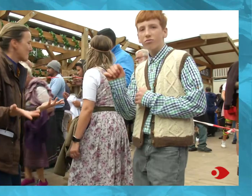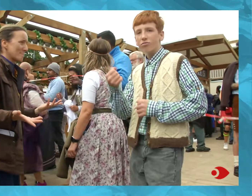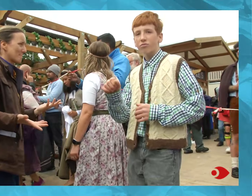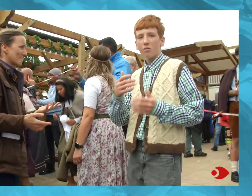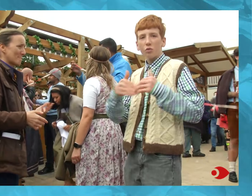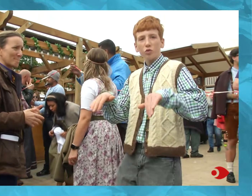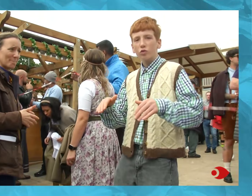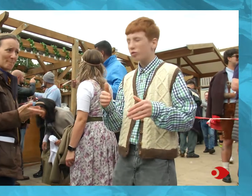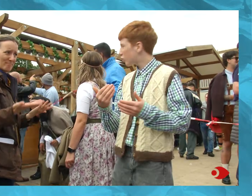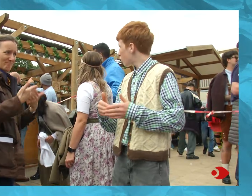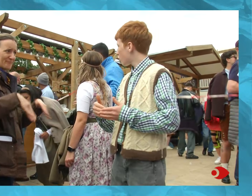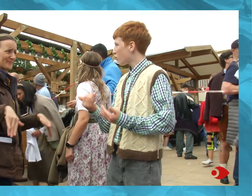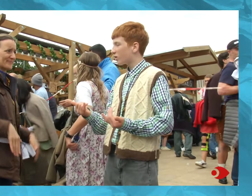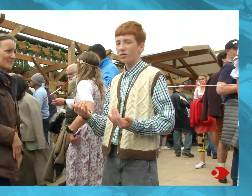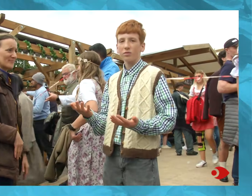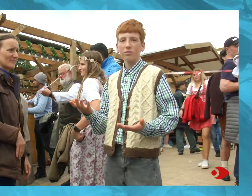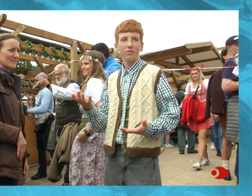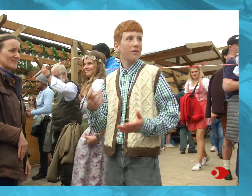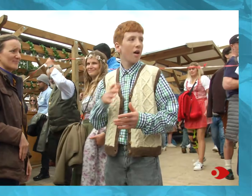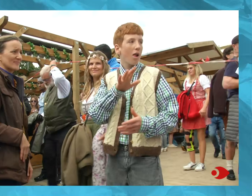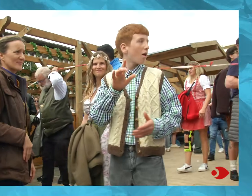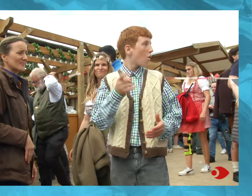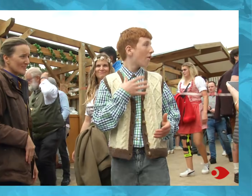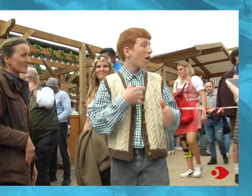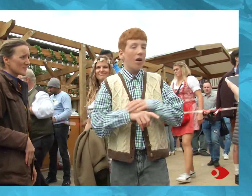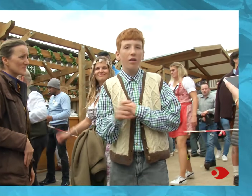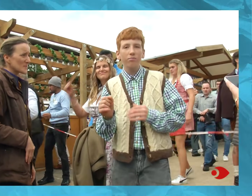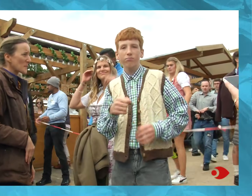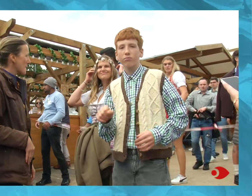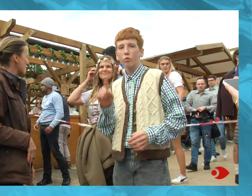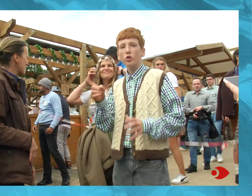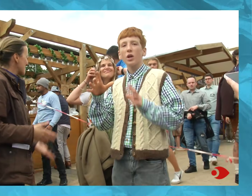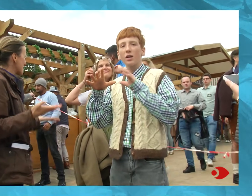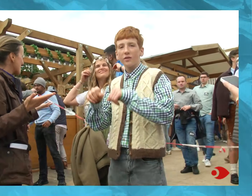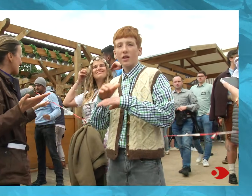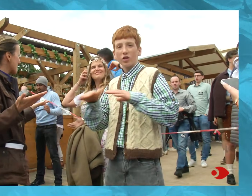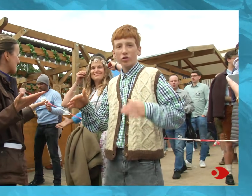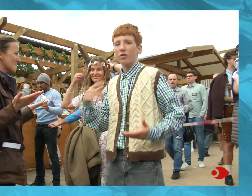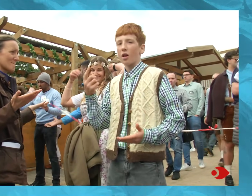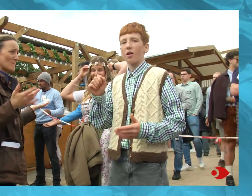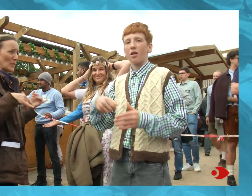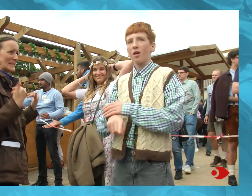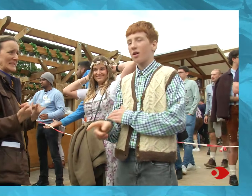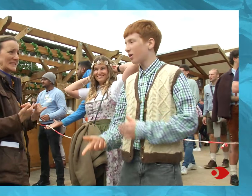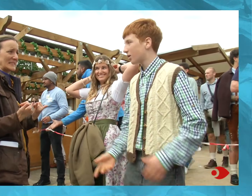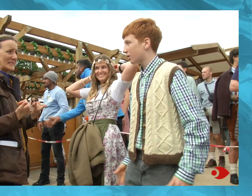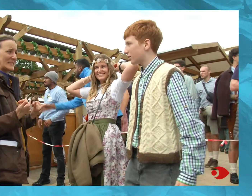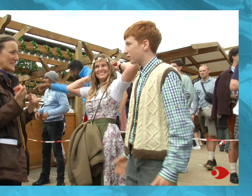Wir können jetzt gar nicht mehr rein. Der Eingang wurde nämlich abgesperrt. Alle anderen wollen auch rein. Aber das geht nur, wenn man einen Tisch reserviert hat.